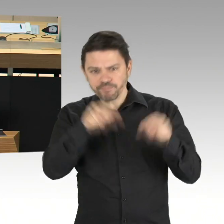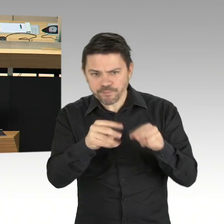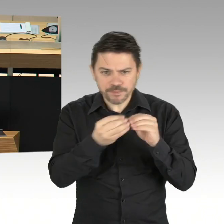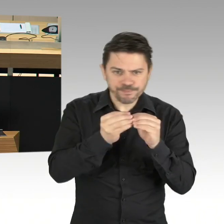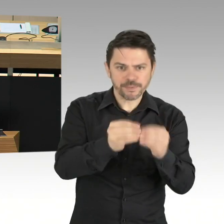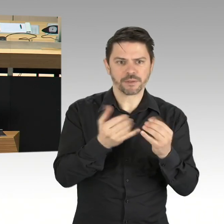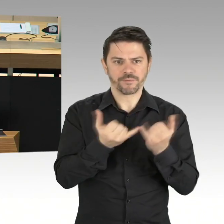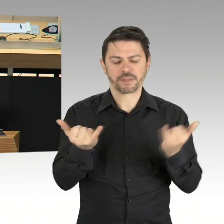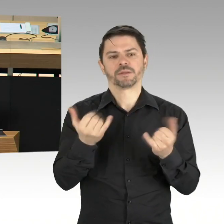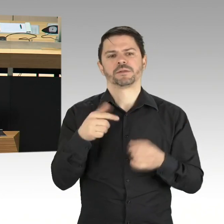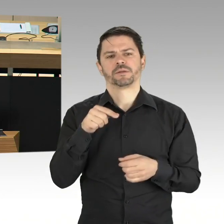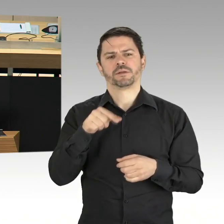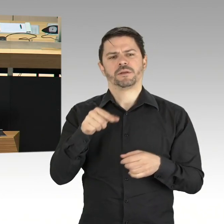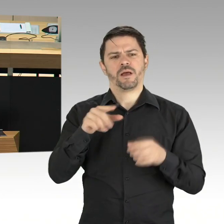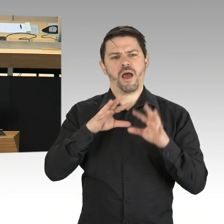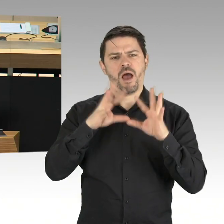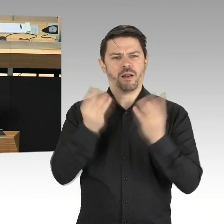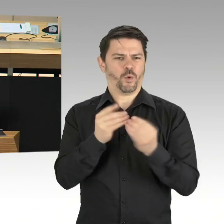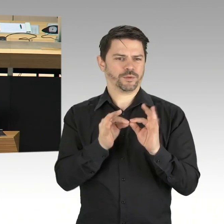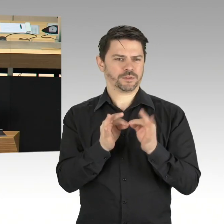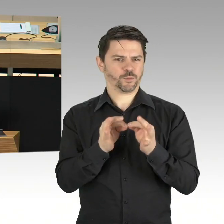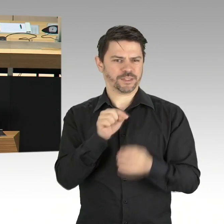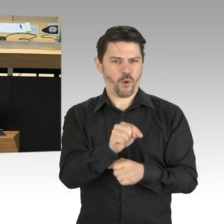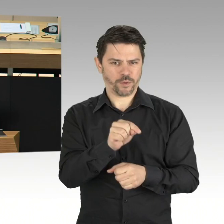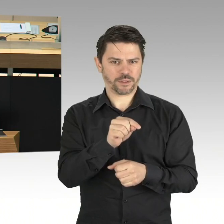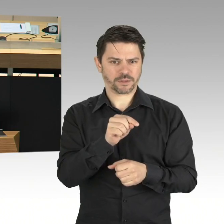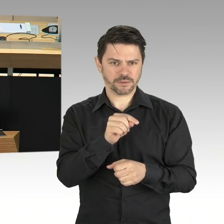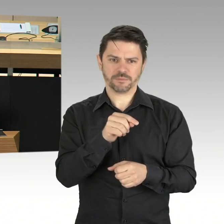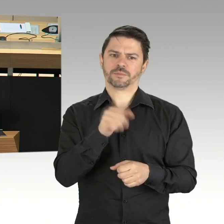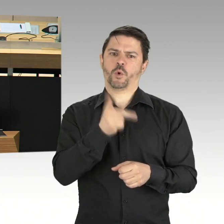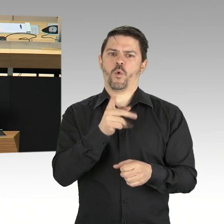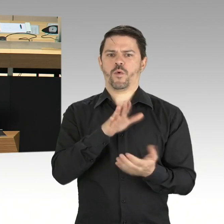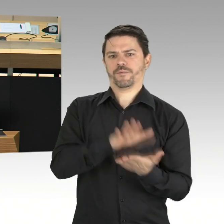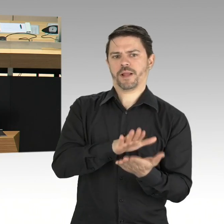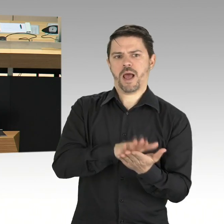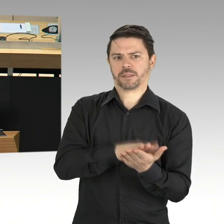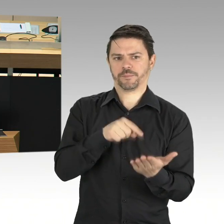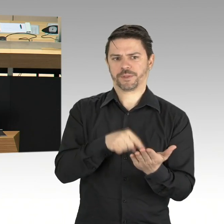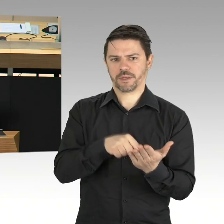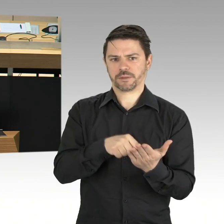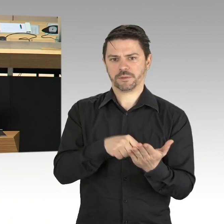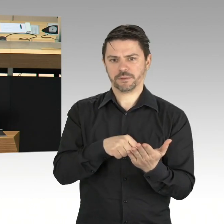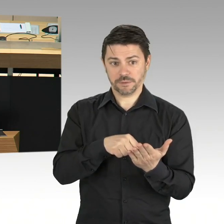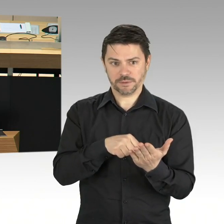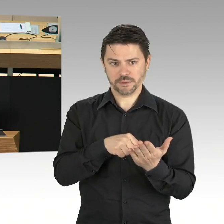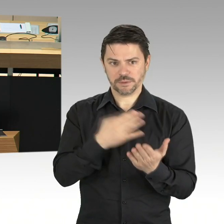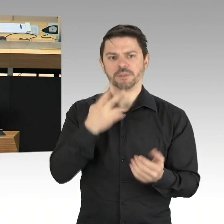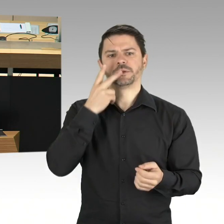in der die Tochter der Alleinerziehenden zusammen mit der Tochter des Professors oder eines Geschäftsführers oder eines Investmentbankers